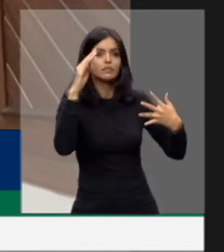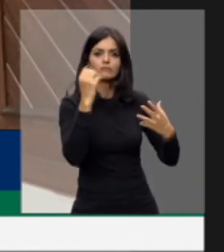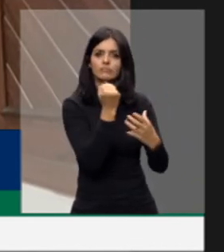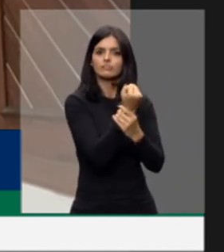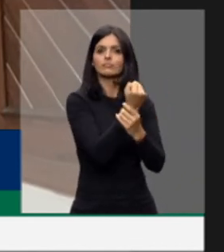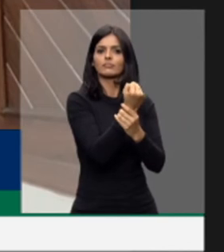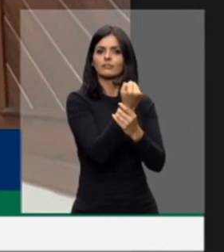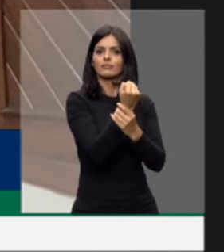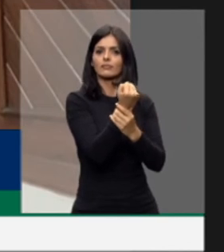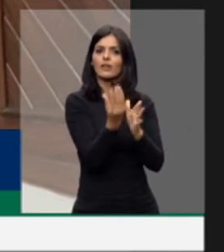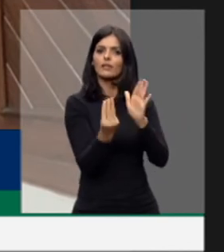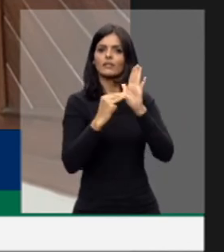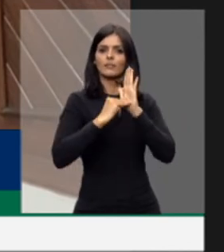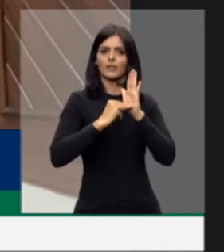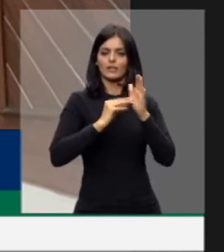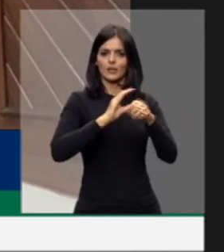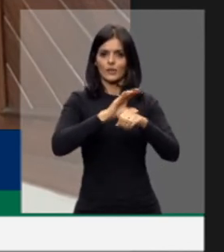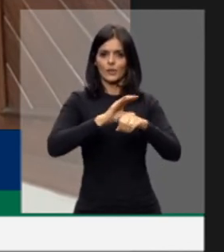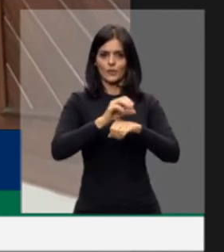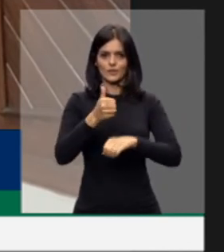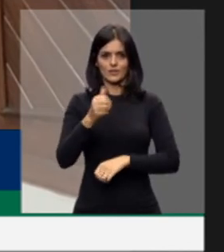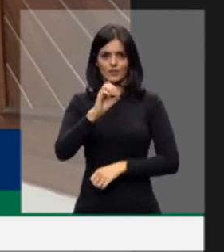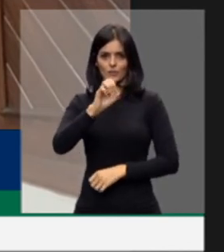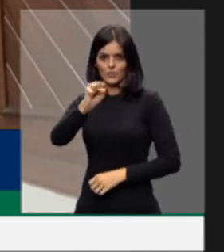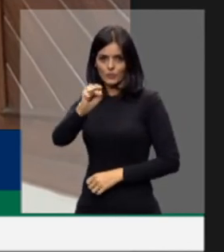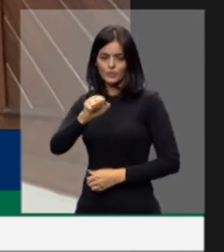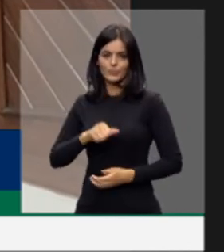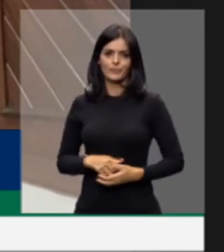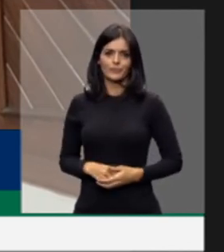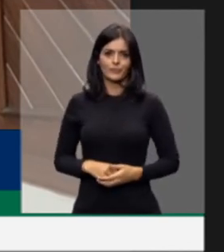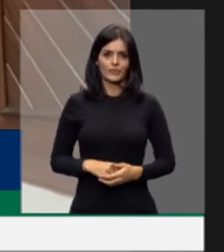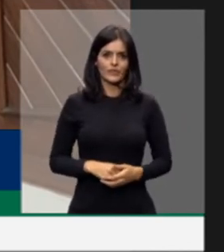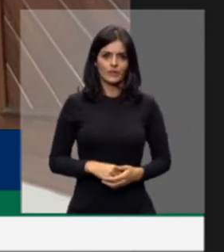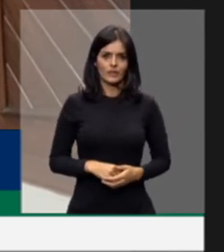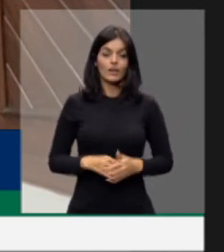ELE RESPONDIA, GARANTIA E PRESERVAVA OS PONTOS PRINCIPAIS QUE COMPUNHAM O